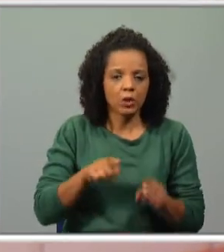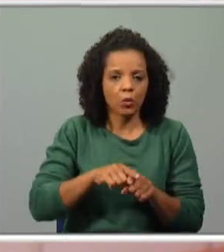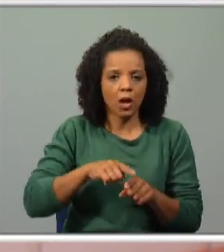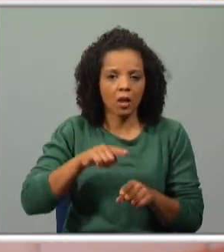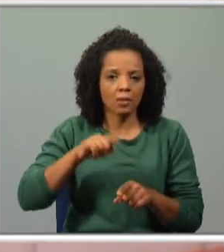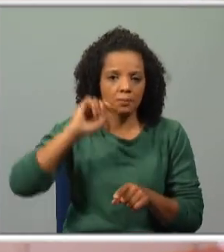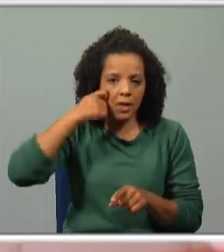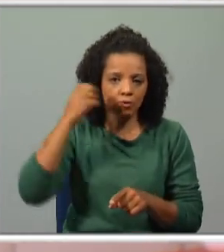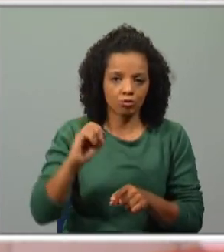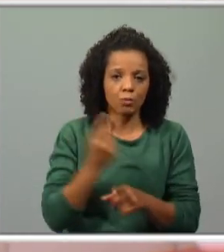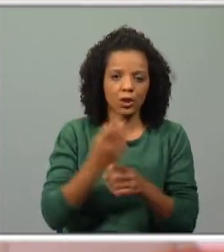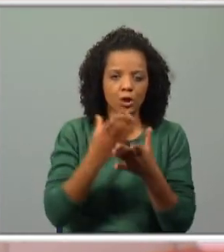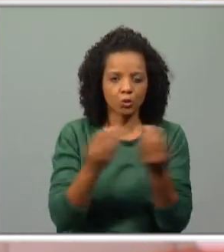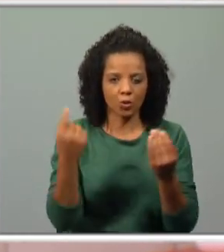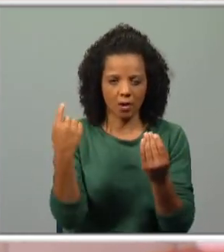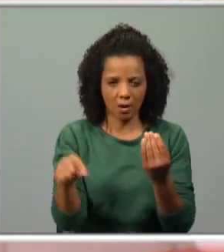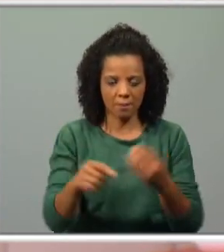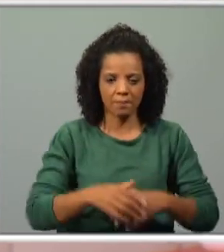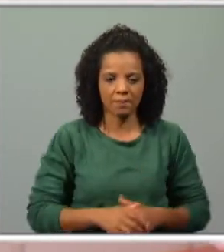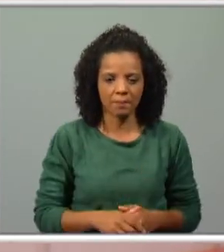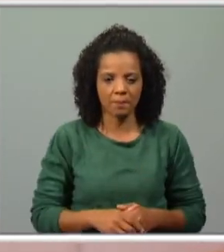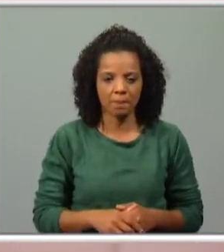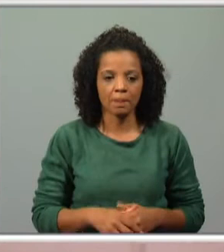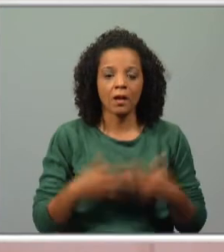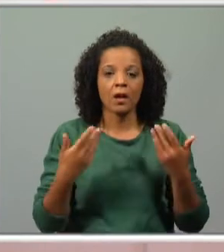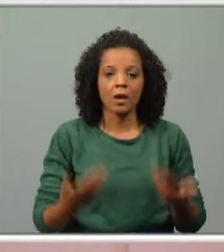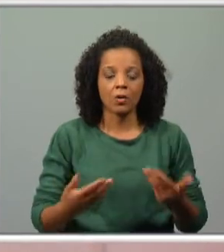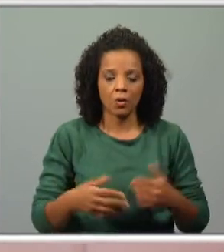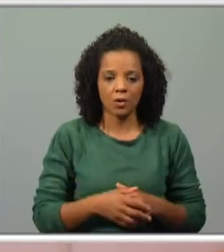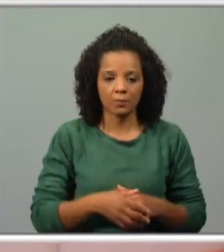por isso porque tinha uma solução entretanto eu trago-te uma heroína dos 所以因為有一個解決方案同時我給你帶來了一個女主角